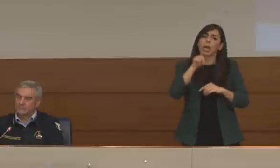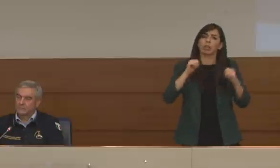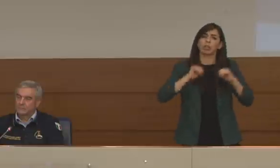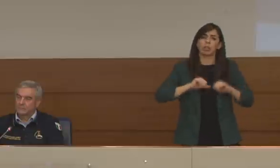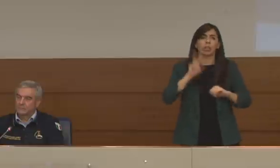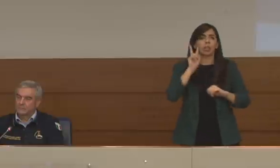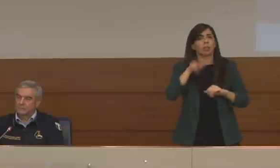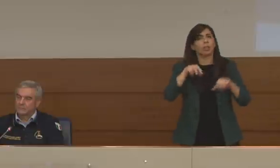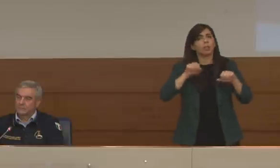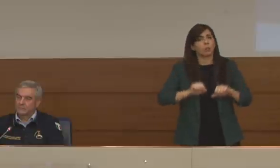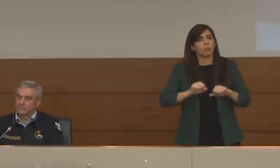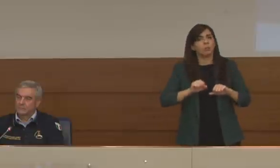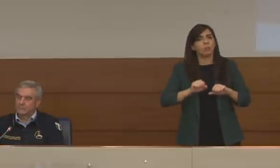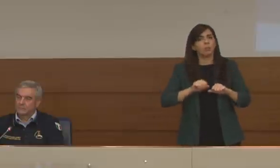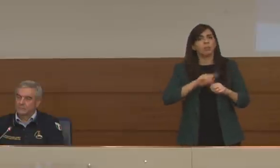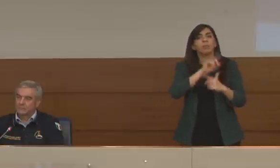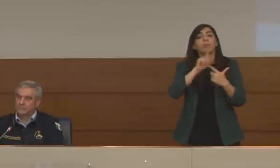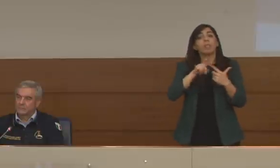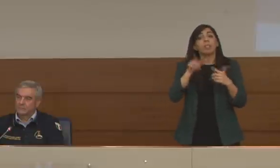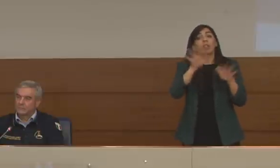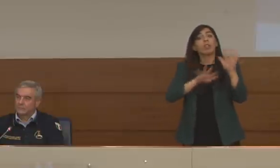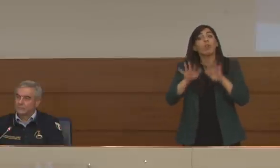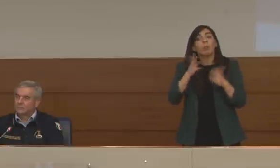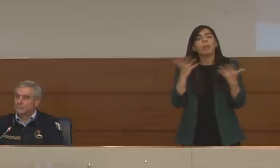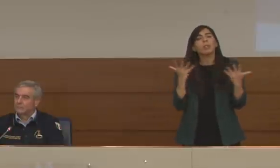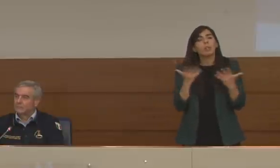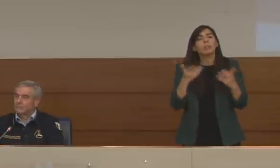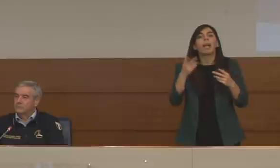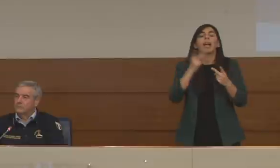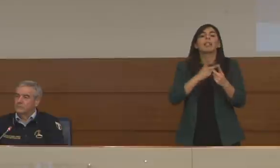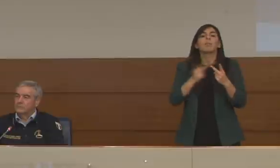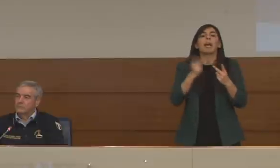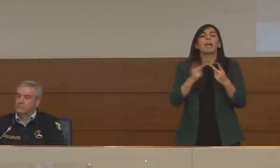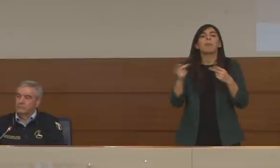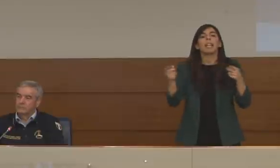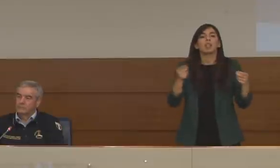sul sito dell'AIFA: sperimentazioni in corso e loro aggiornamento periodico.